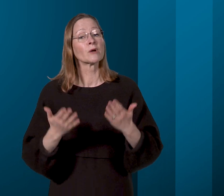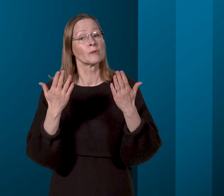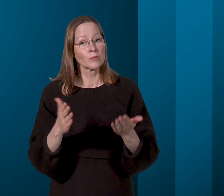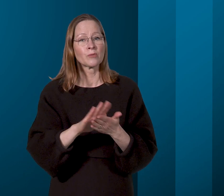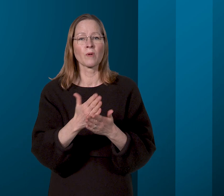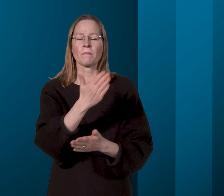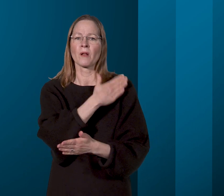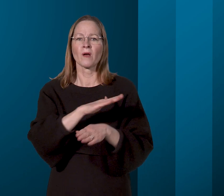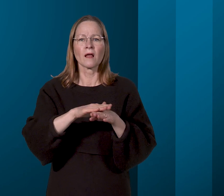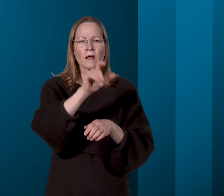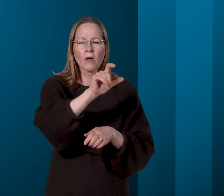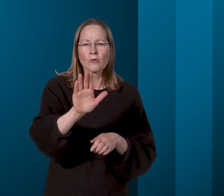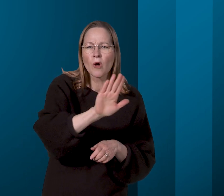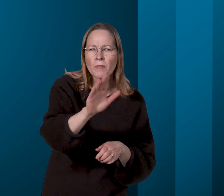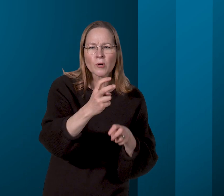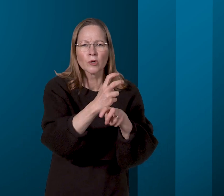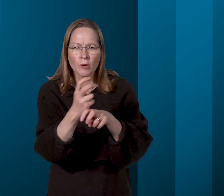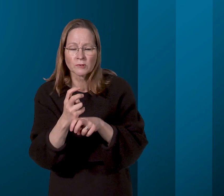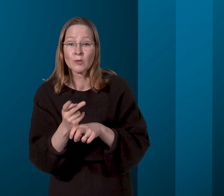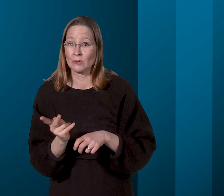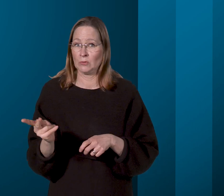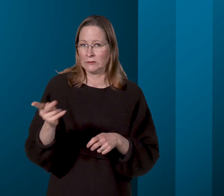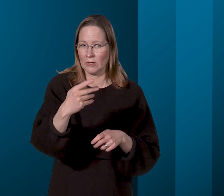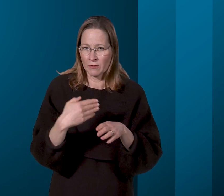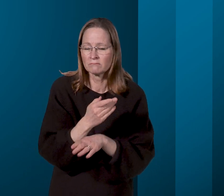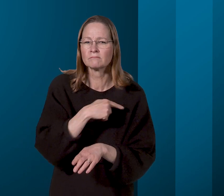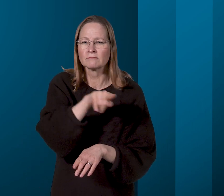Keräämme nyt tulkkauspalveluiden käyttäjiltä kokemuksia kyselyn avulla, -